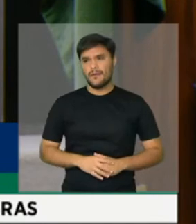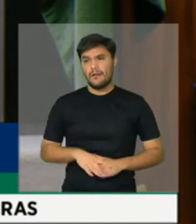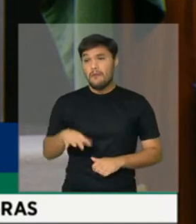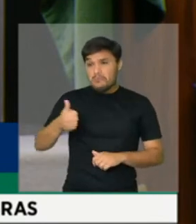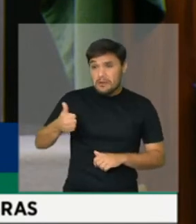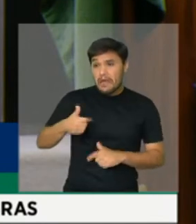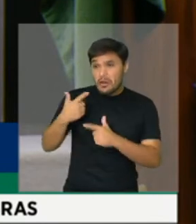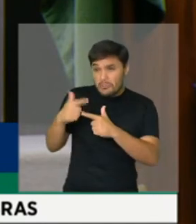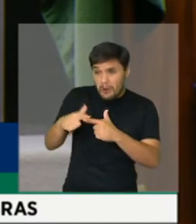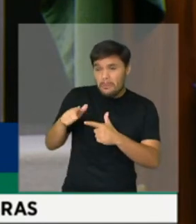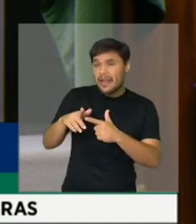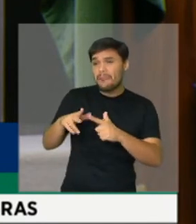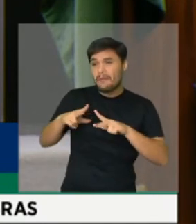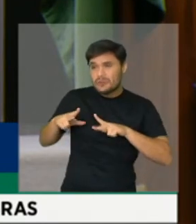ENTREGAR ISSO QUE O BRASIL CONSTRUIU A DURAS PENAS COM